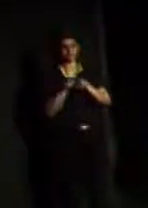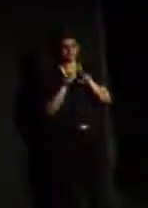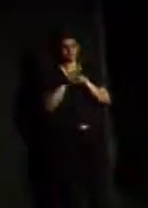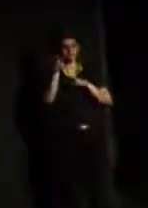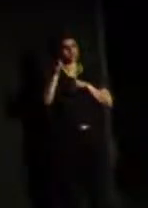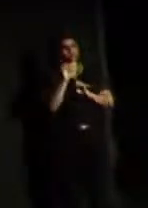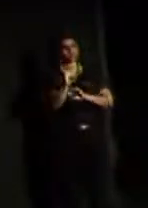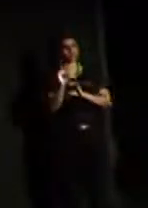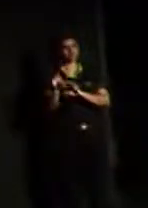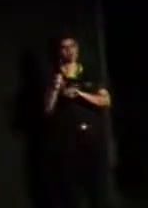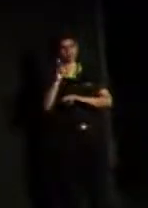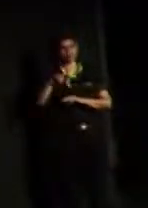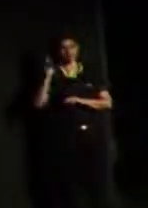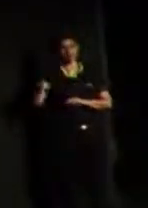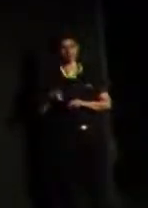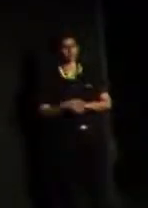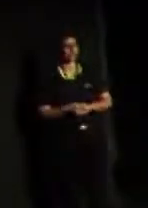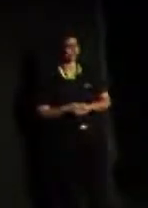Educadora? Eu.